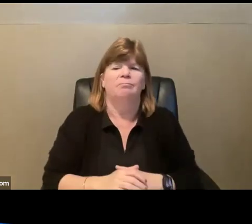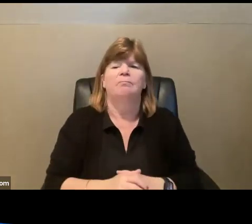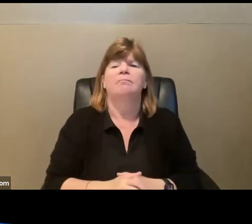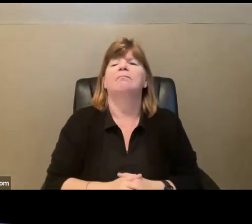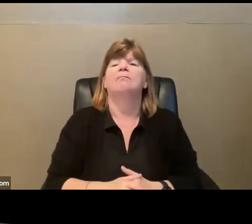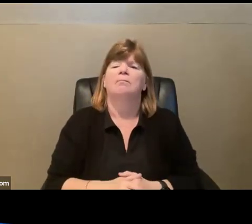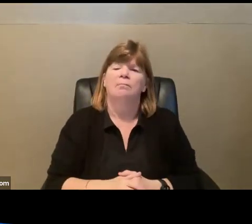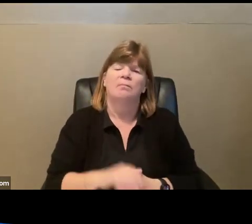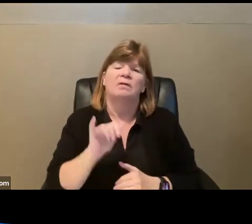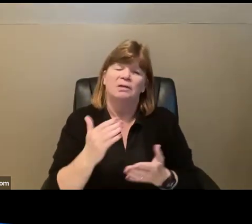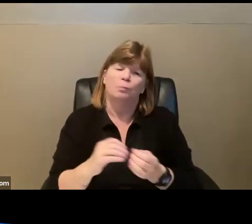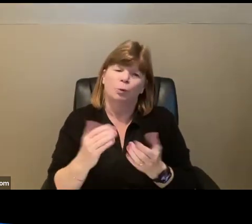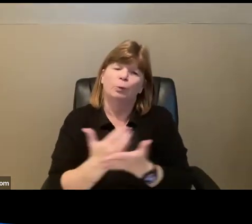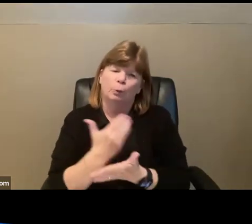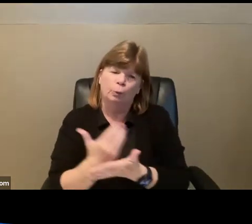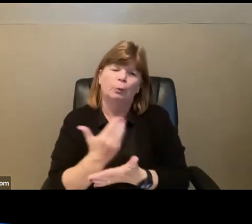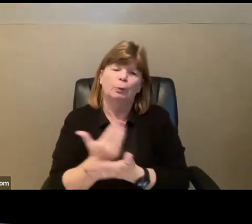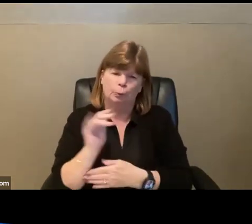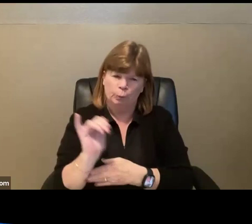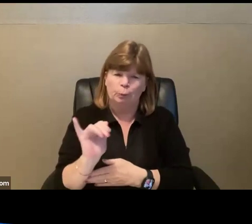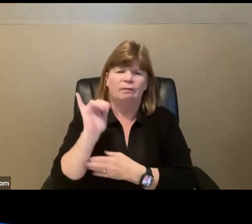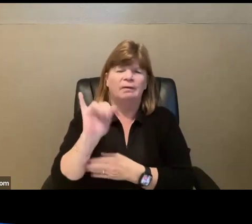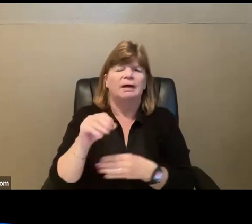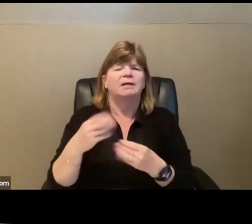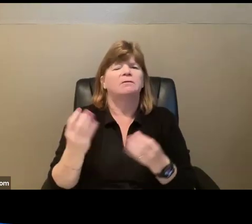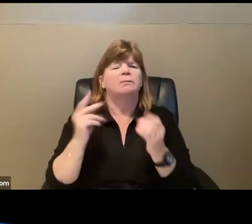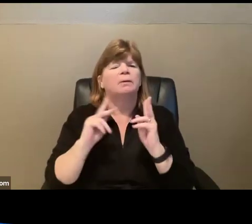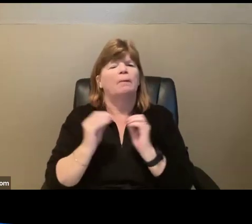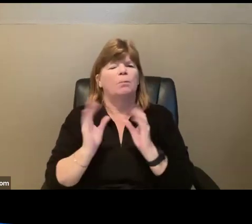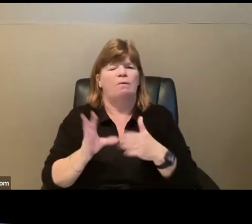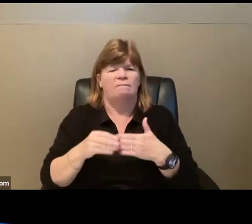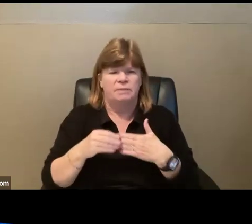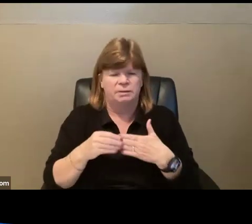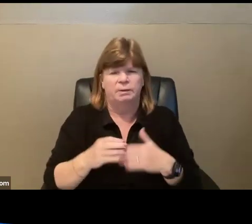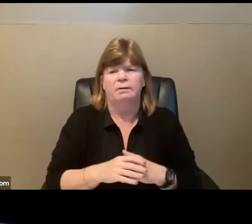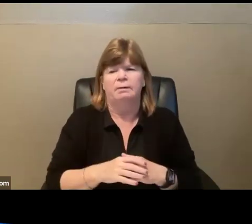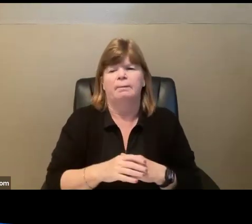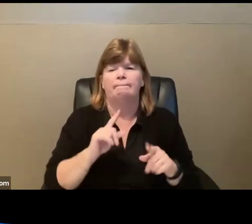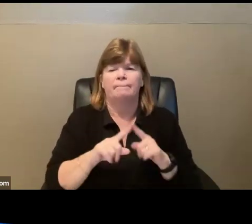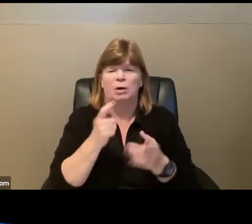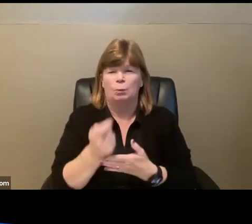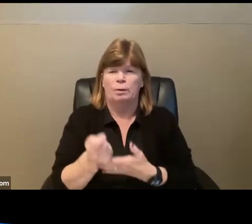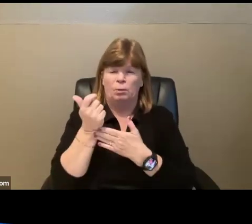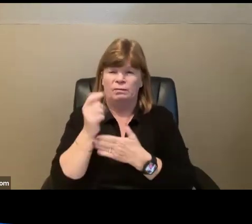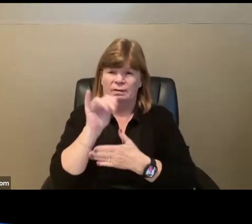Eso también es más nuevo en el mercado. Eso le da a la gente un poco más de flexibilidad. Pero, ¿quitar eso incrementa tu función?